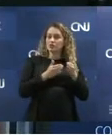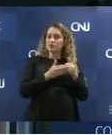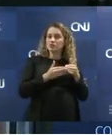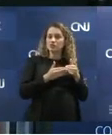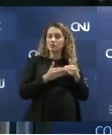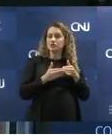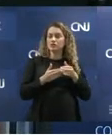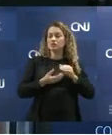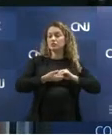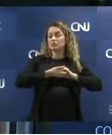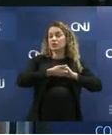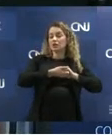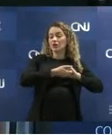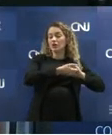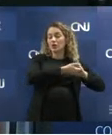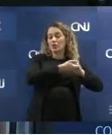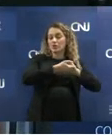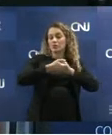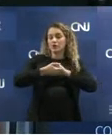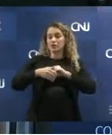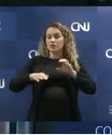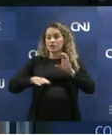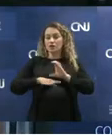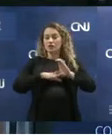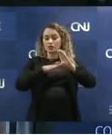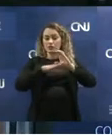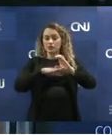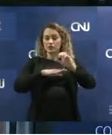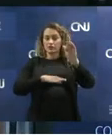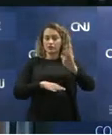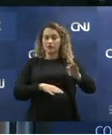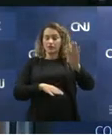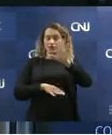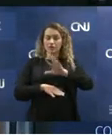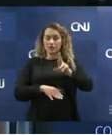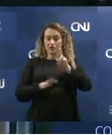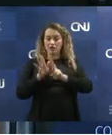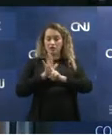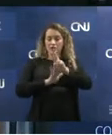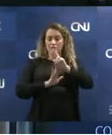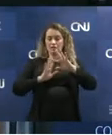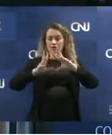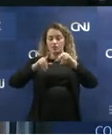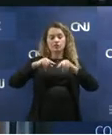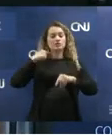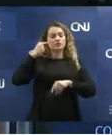Daniel Blume em nome de toda a advocacia e os colegas advogados que aqui estão comentando também Dr